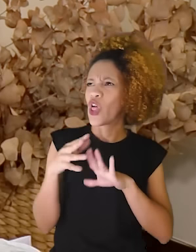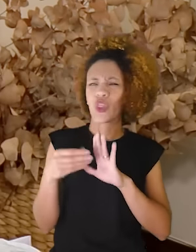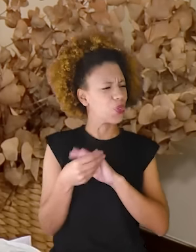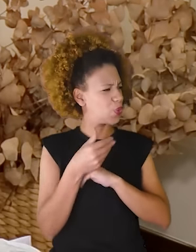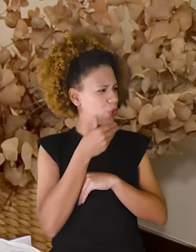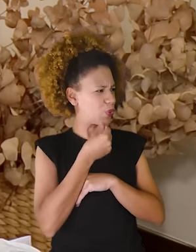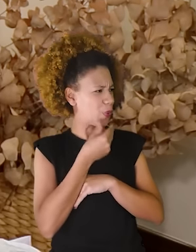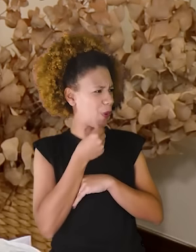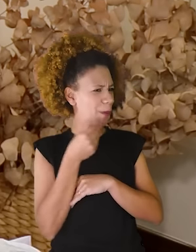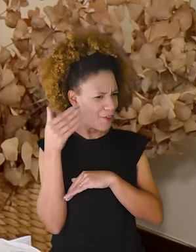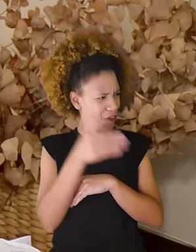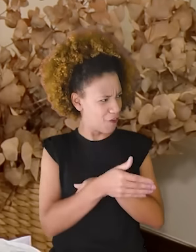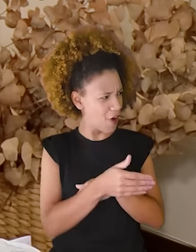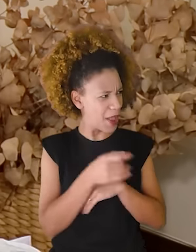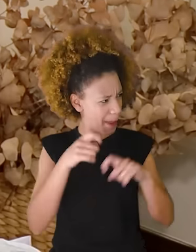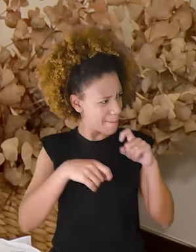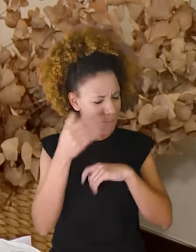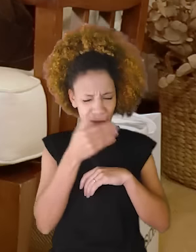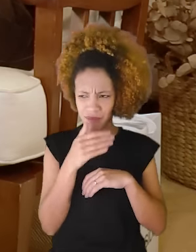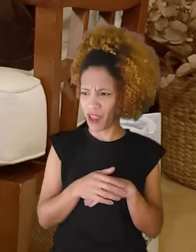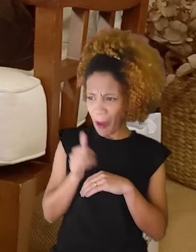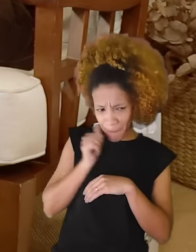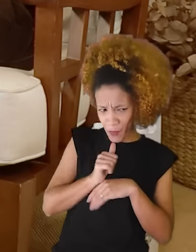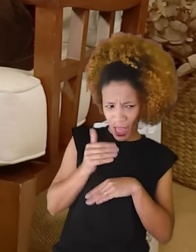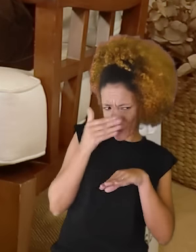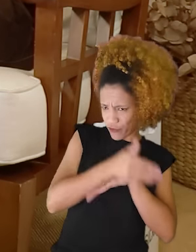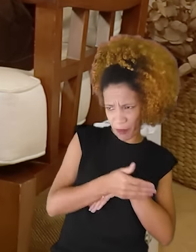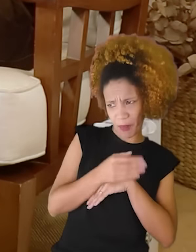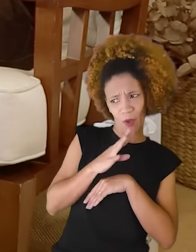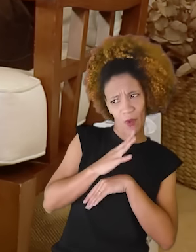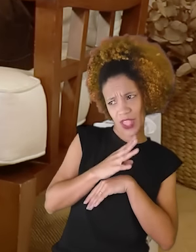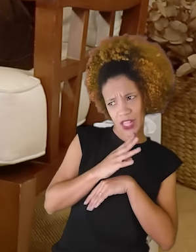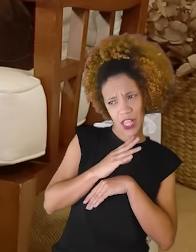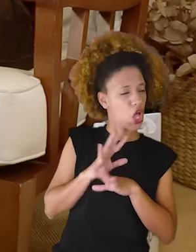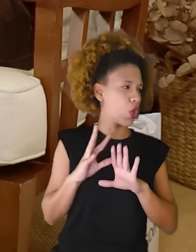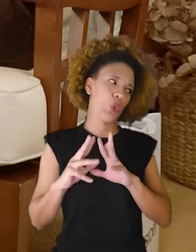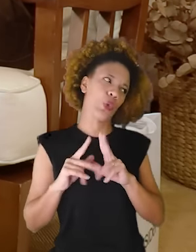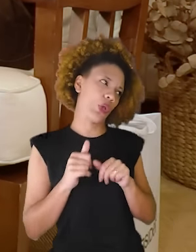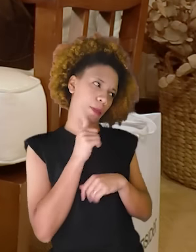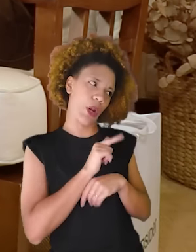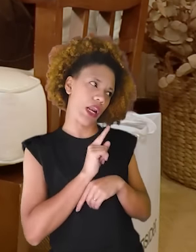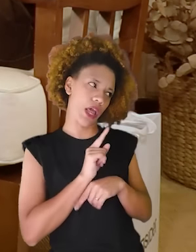homem já foi todo homem cara até mulher já deve ter entrado para conhecer um [ __ ] Car mas muita